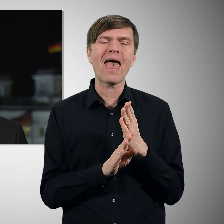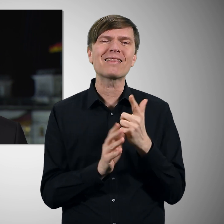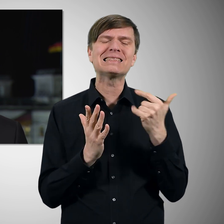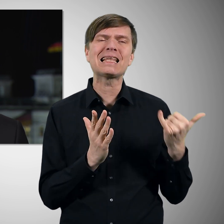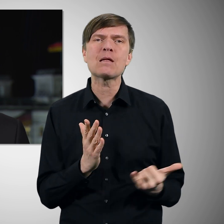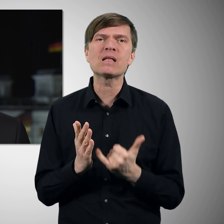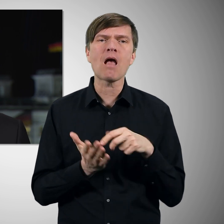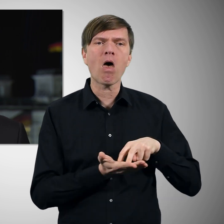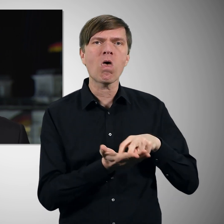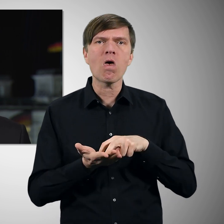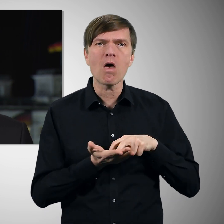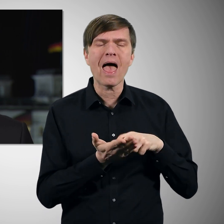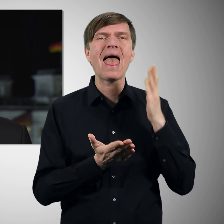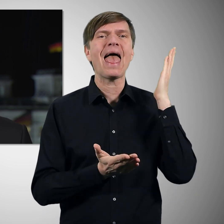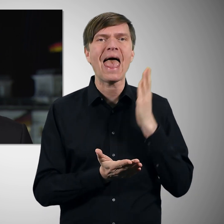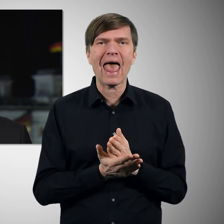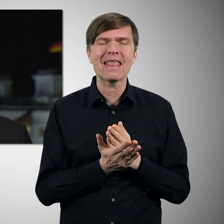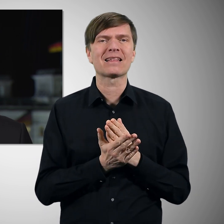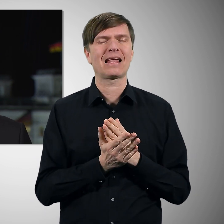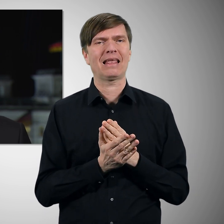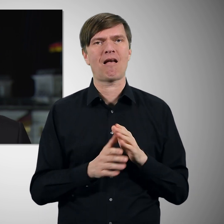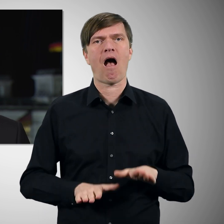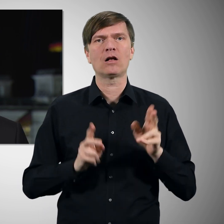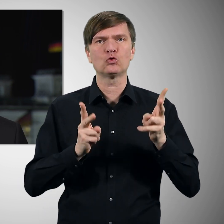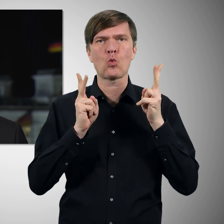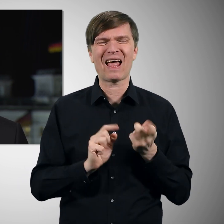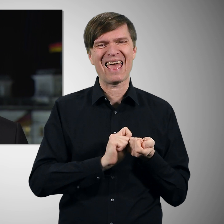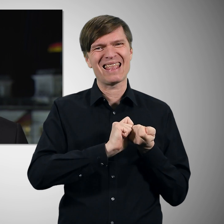auf eine tiefgreifende Reform des Europäischen Asylsystems geeinigt.